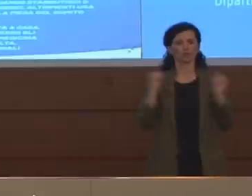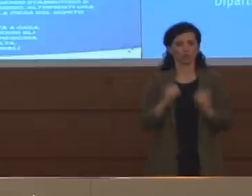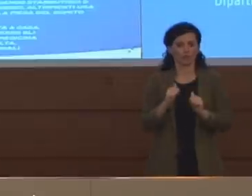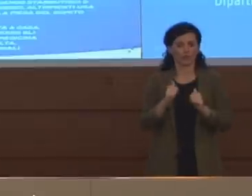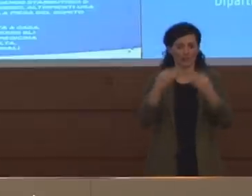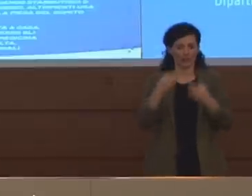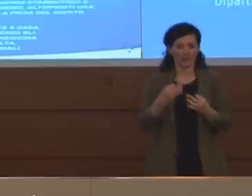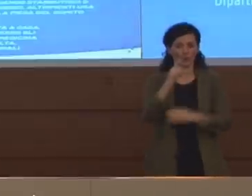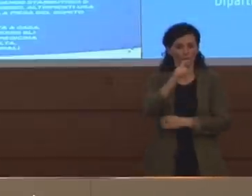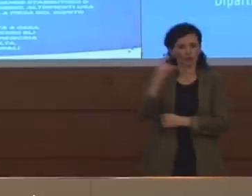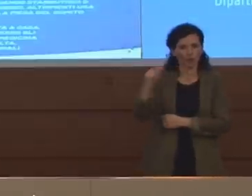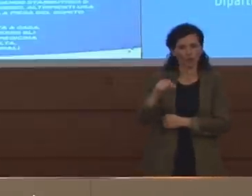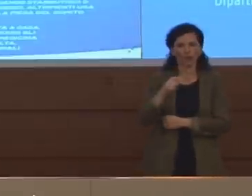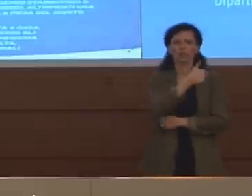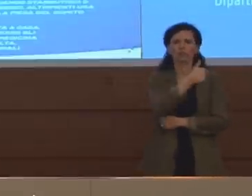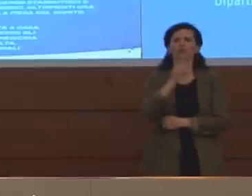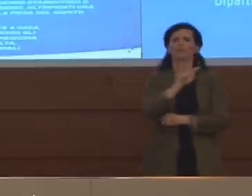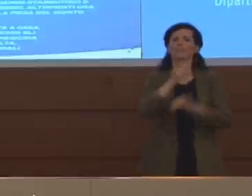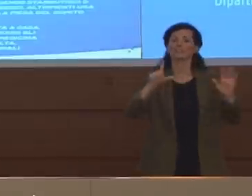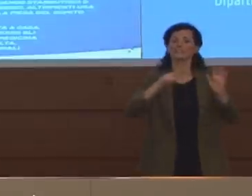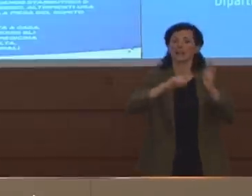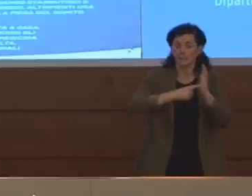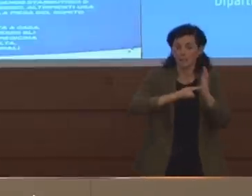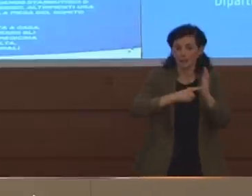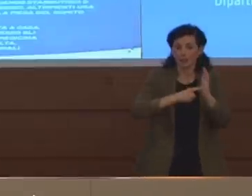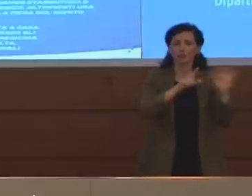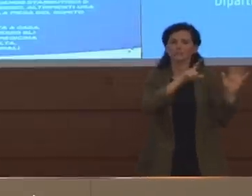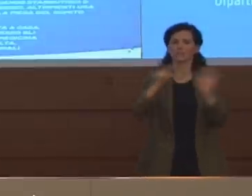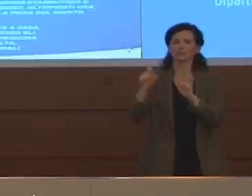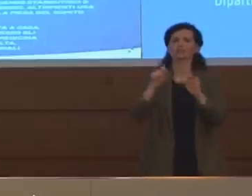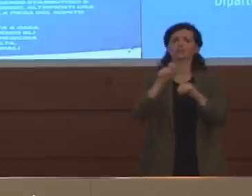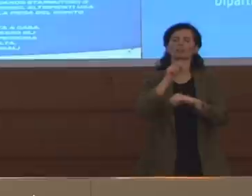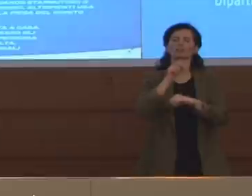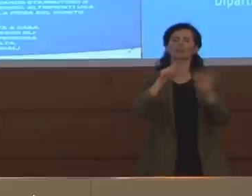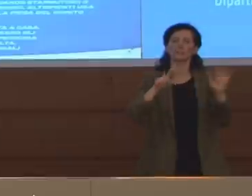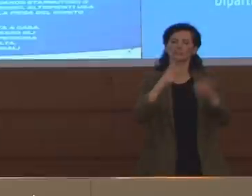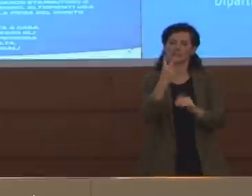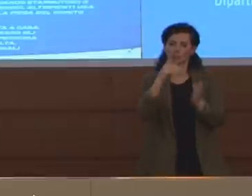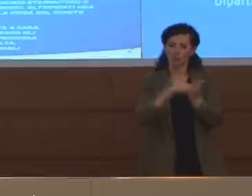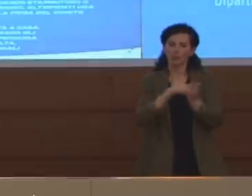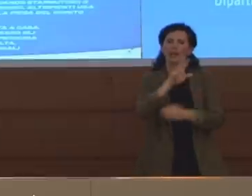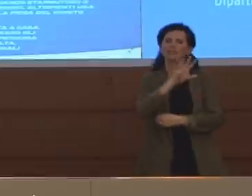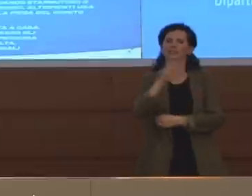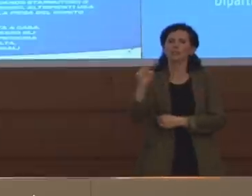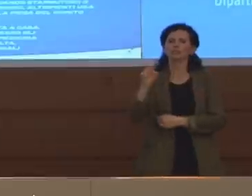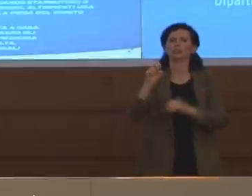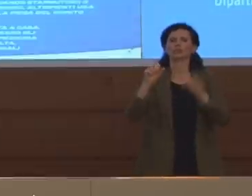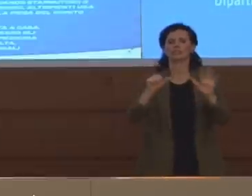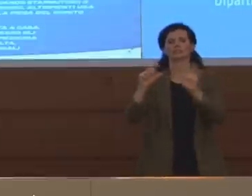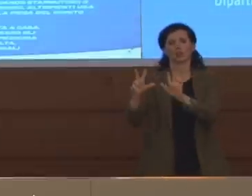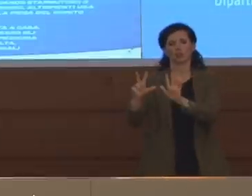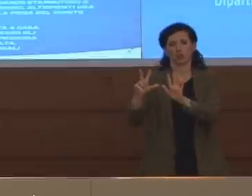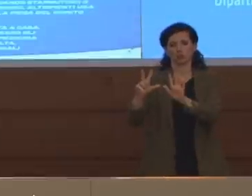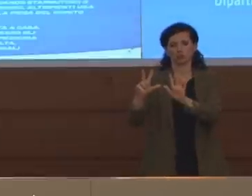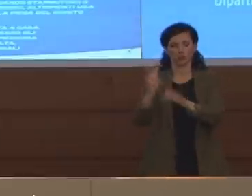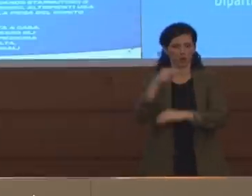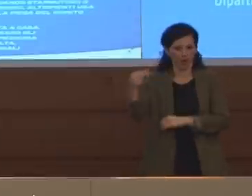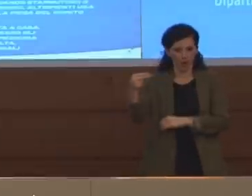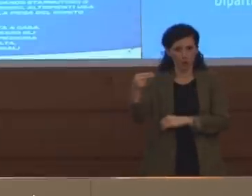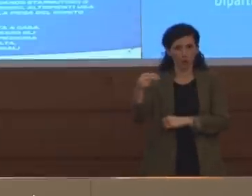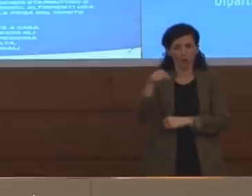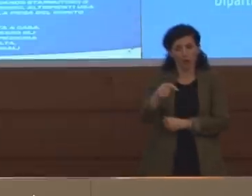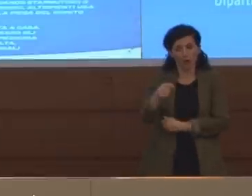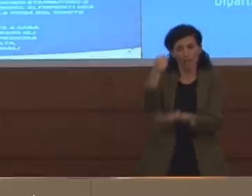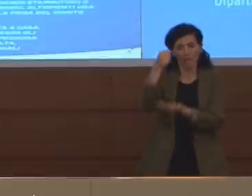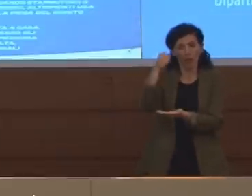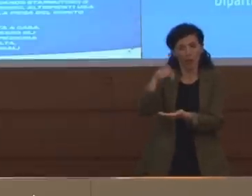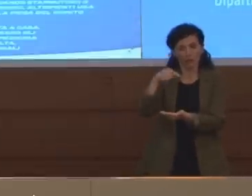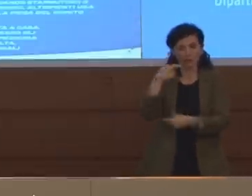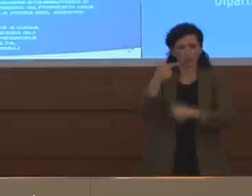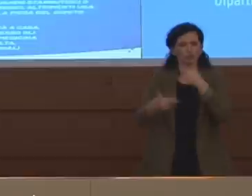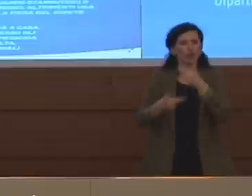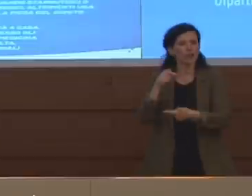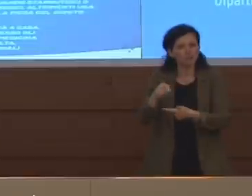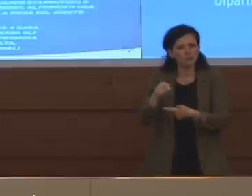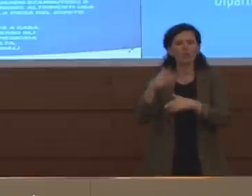complessivamente 127.772.368. Questi fondi sono stati utilizzati già